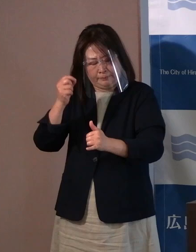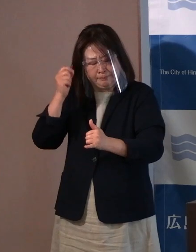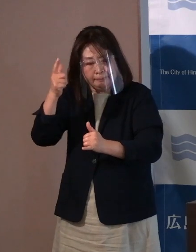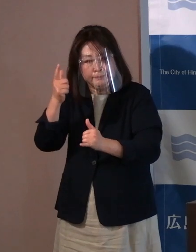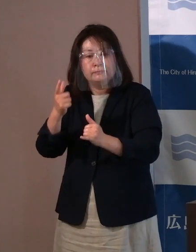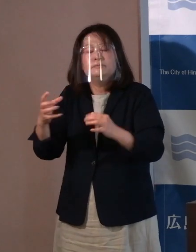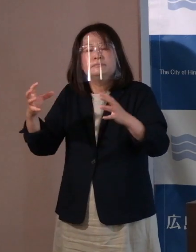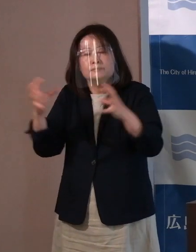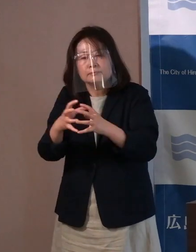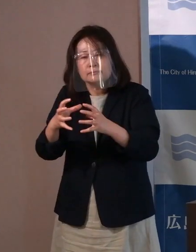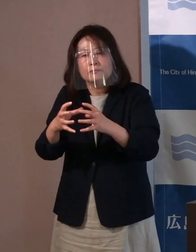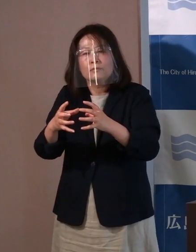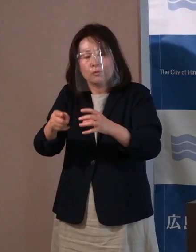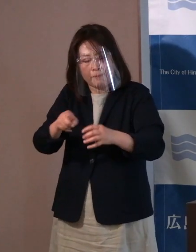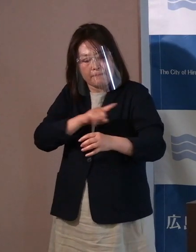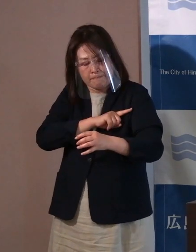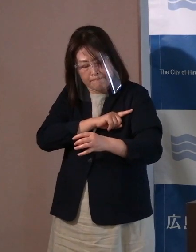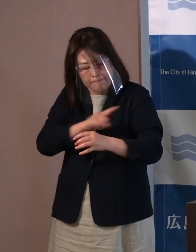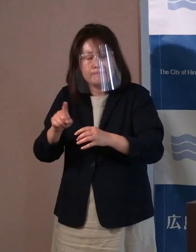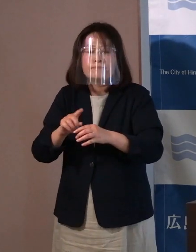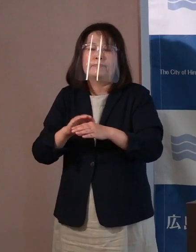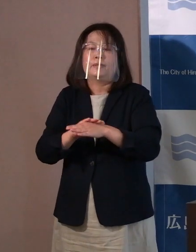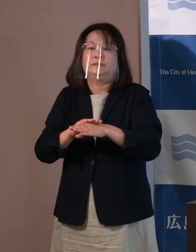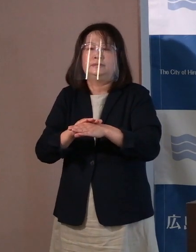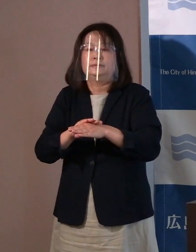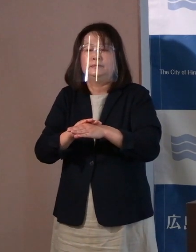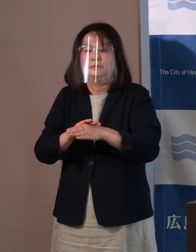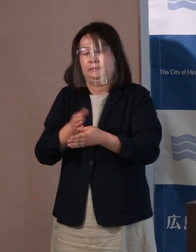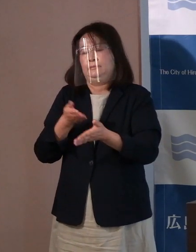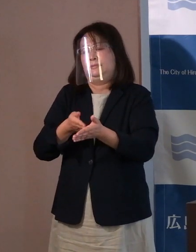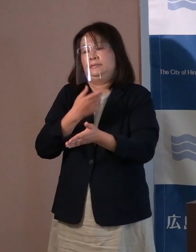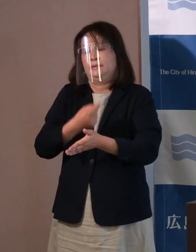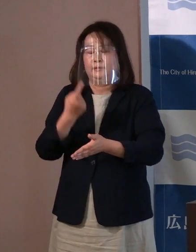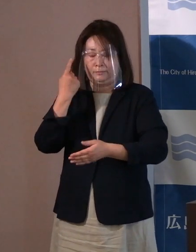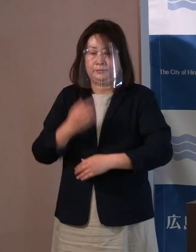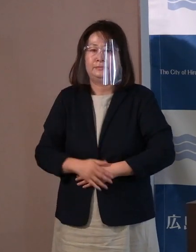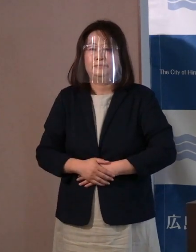まず､それをしなければいけない ということを一番強く言いたいと思います｡